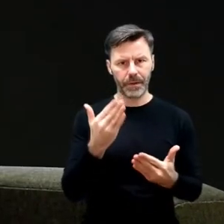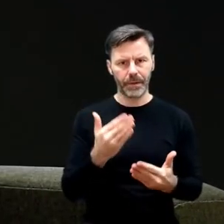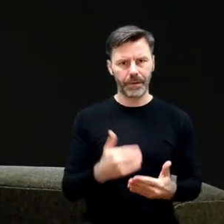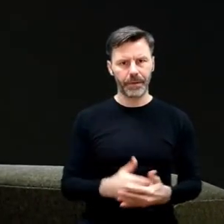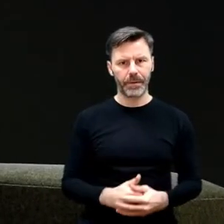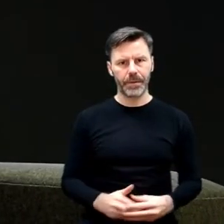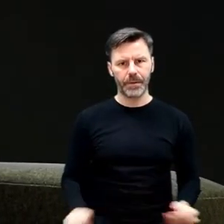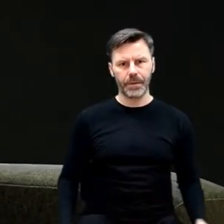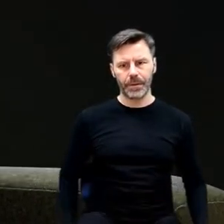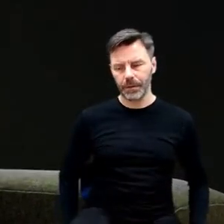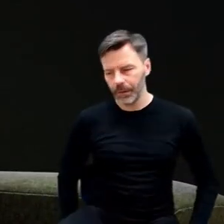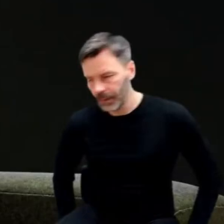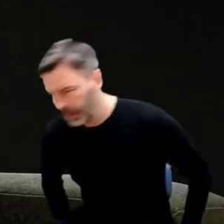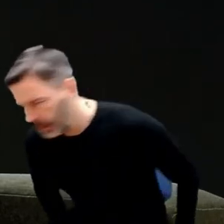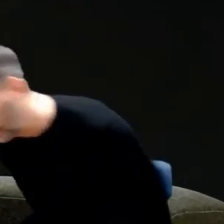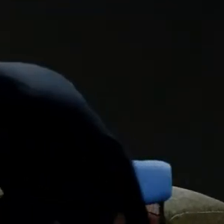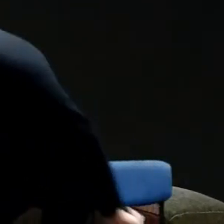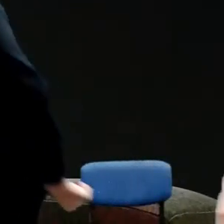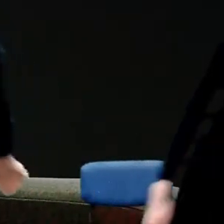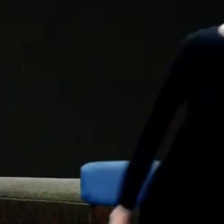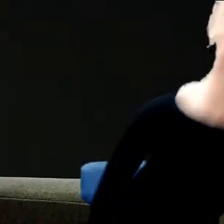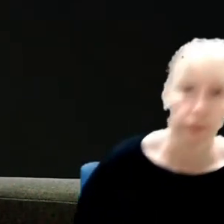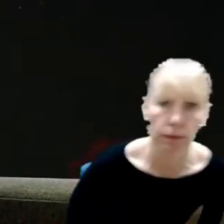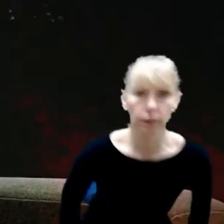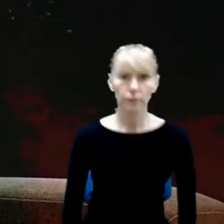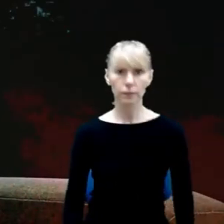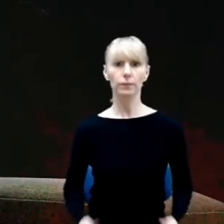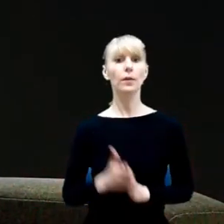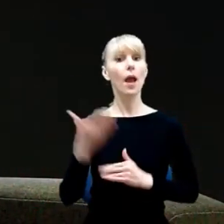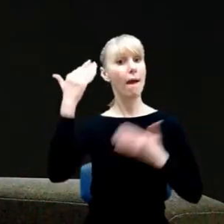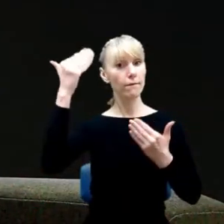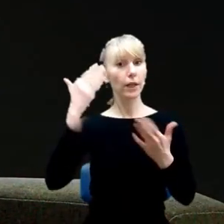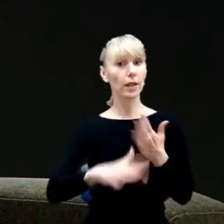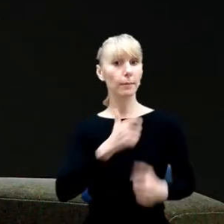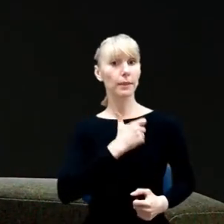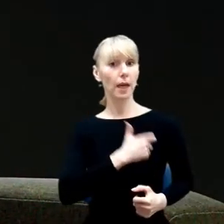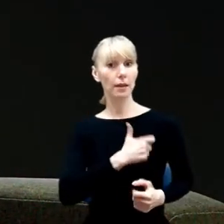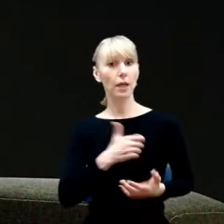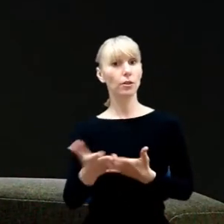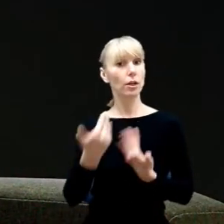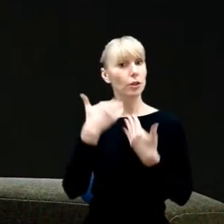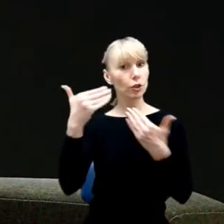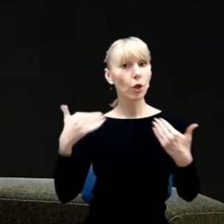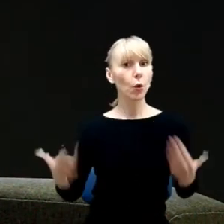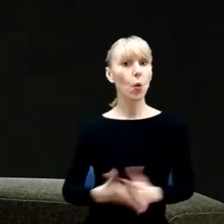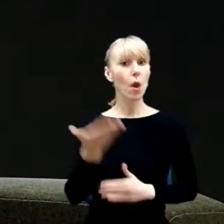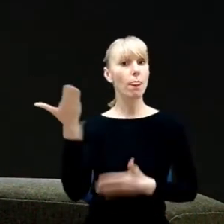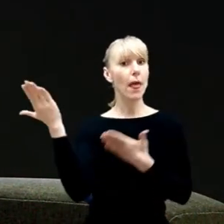Dzień dobry, witam wszystkich Państwa bardzo serdecznie i dziękuję za zaproszenie na dzisiejszą konferencję.